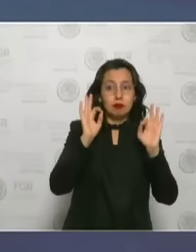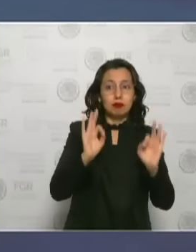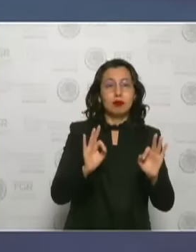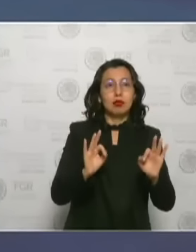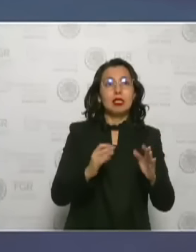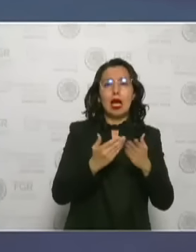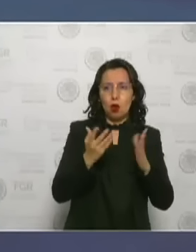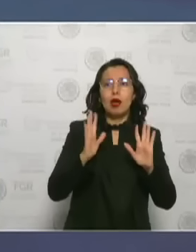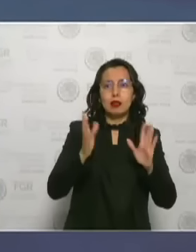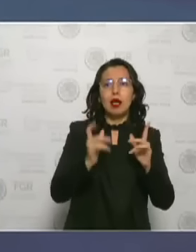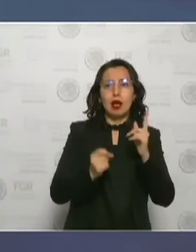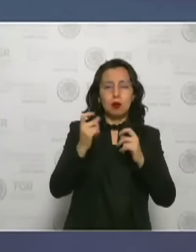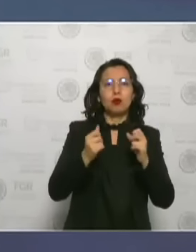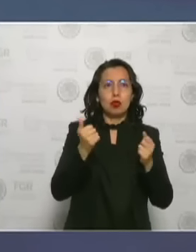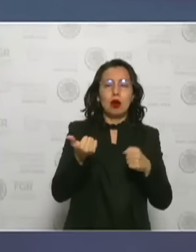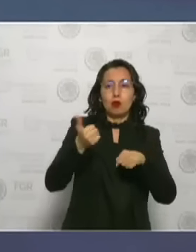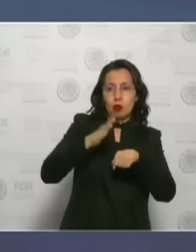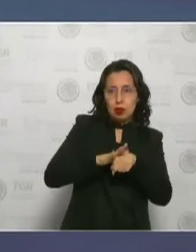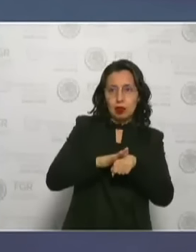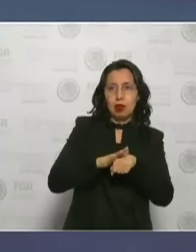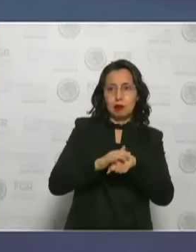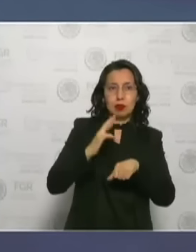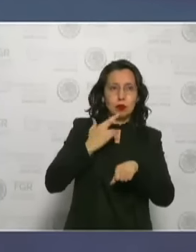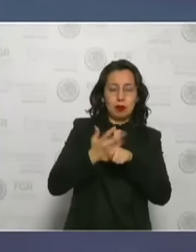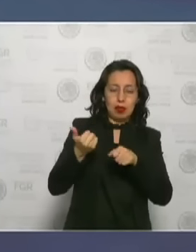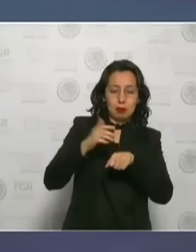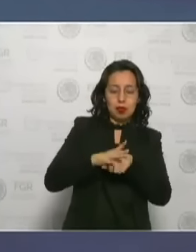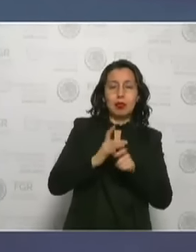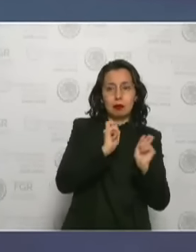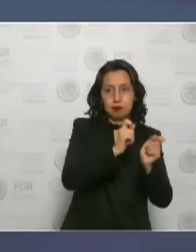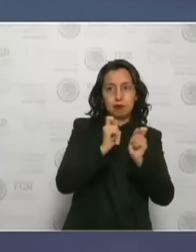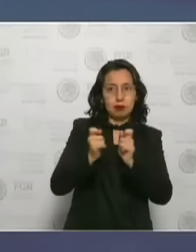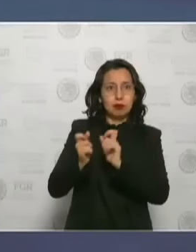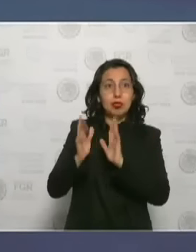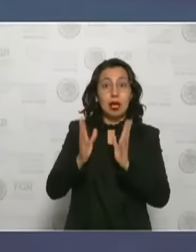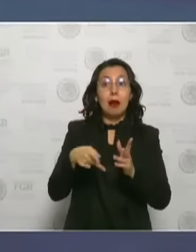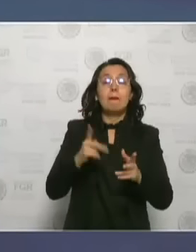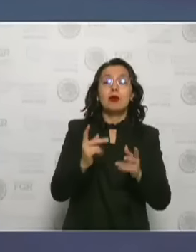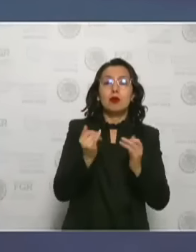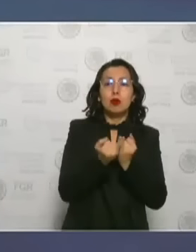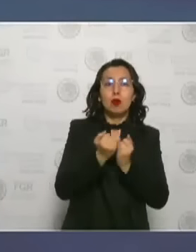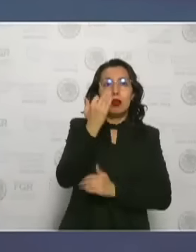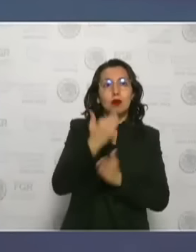en los cargos administrativos y auxiliares de la fiscalía, pero tiene que reflejarse también